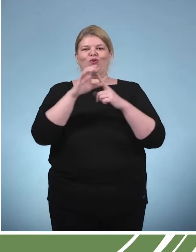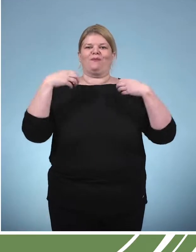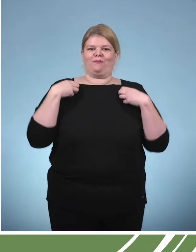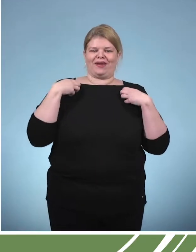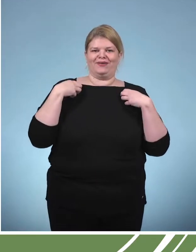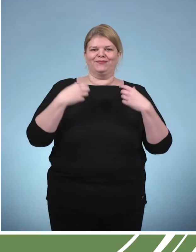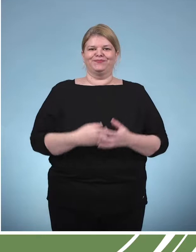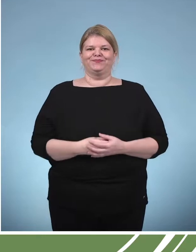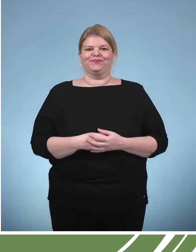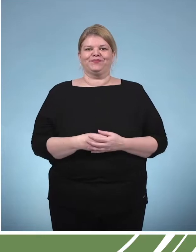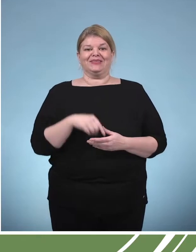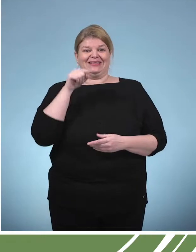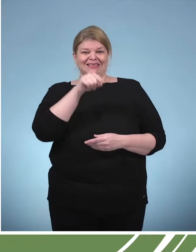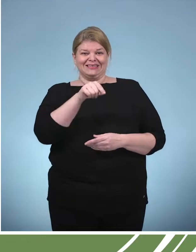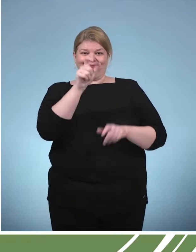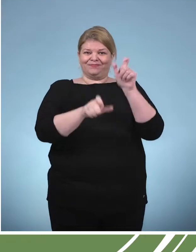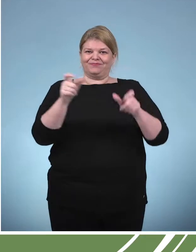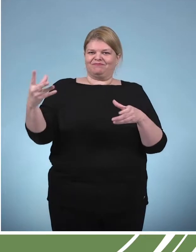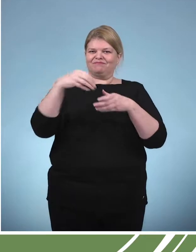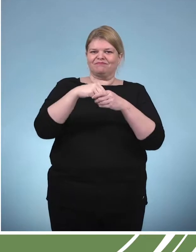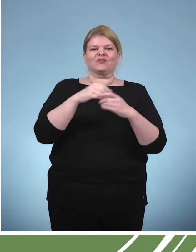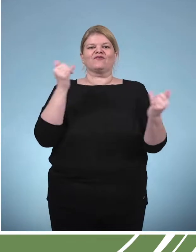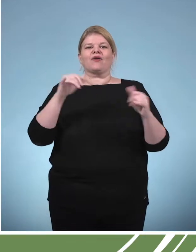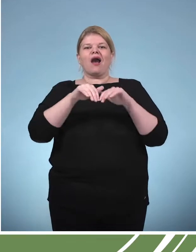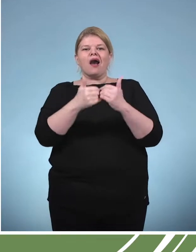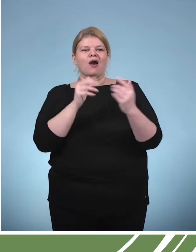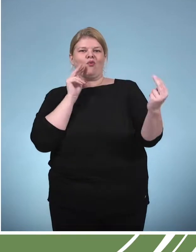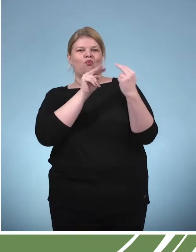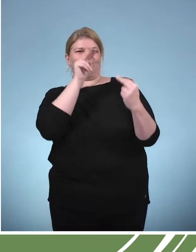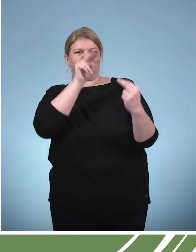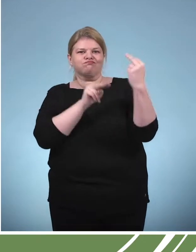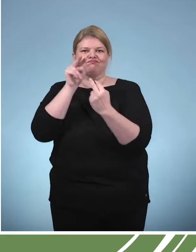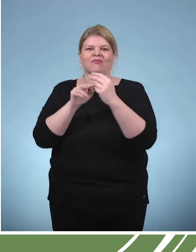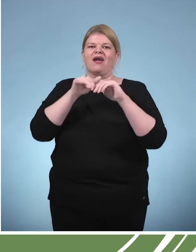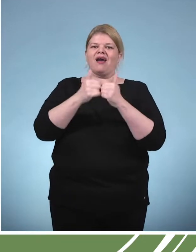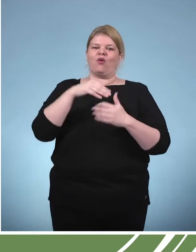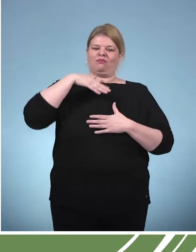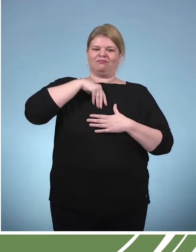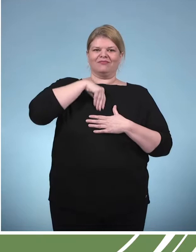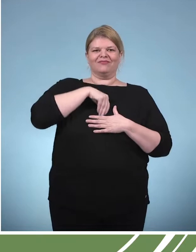In dieser Methode beschäftigen sich die Teilnehmenden mit persönlichen Werten. Sie entwerfen ihren Kulturrucksack